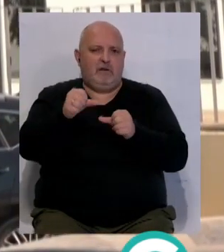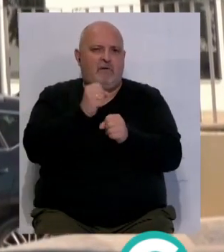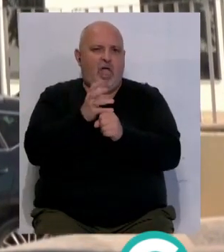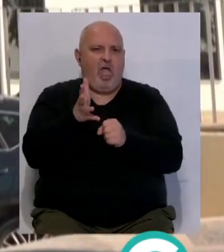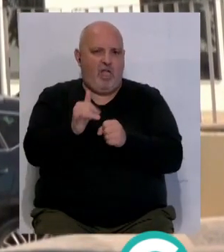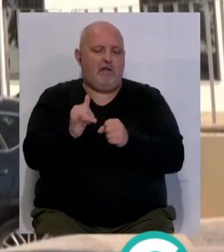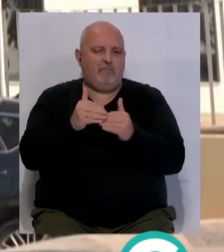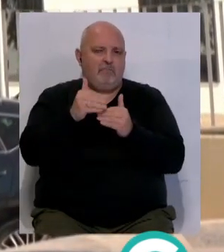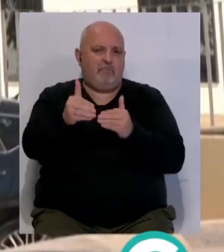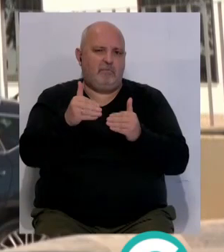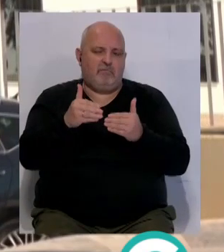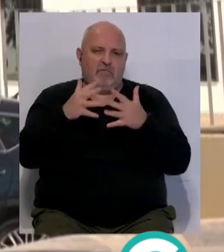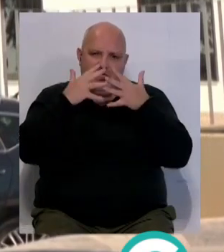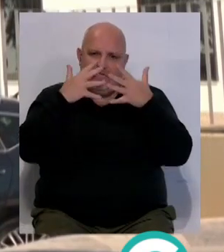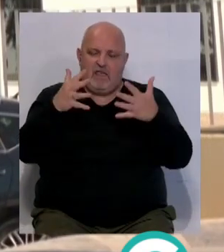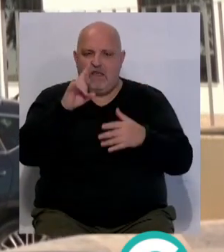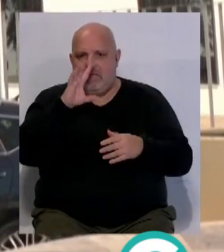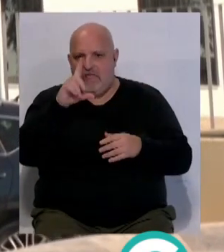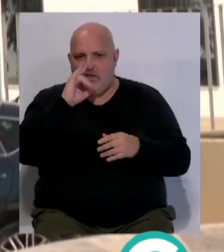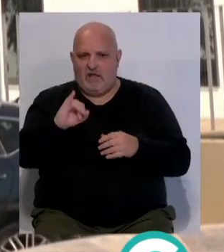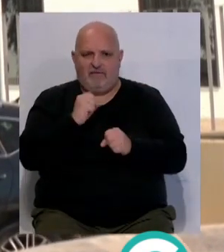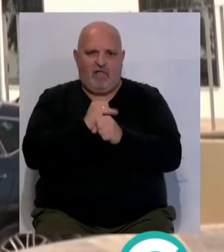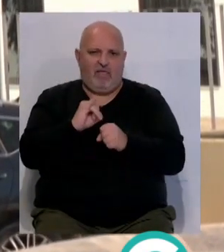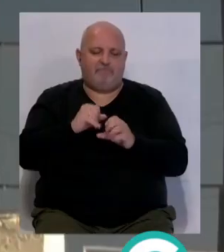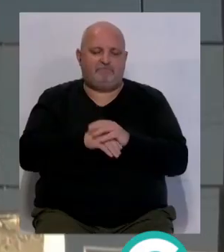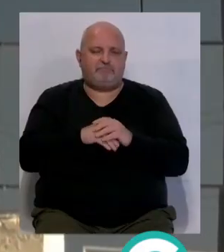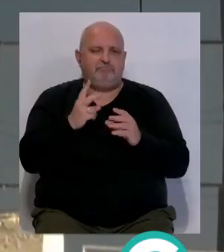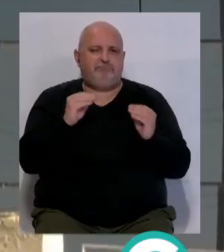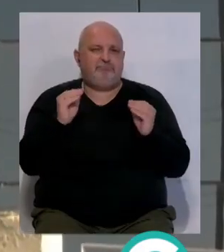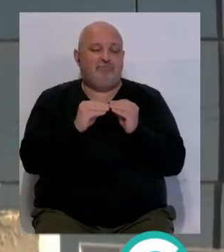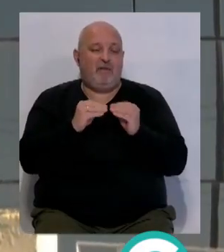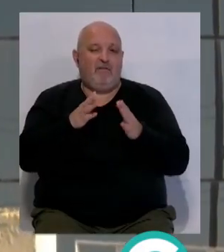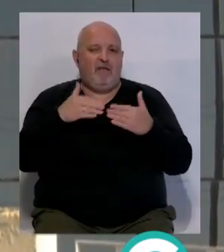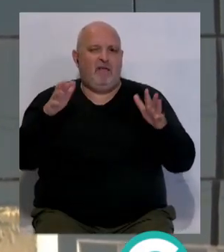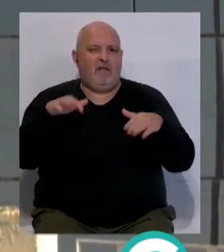bajo para los próximos 10 y 15 años ambos han coincidido en que la Bahía es ahora Referencia